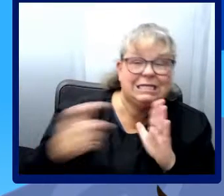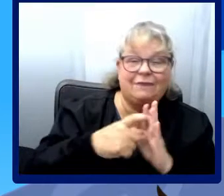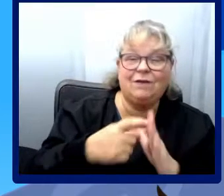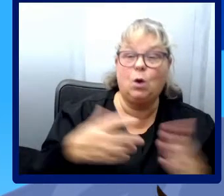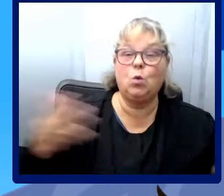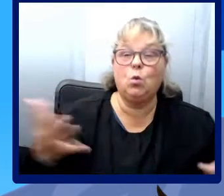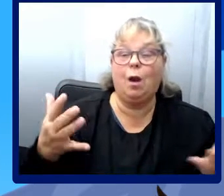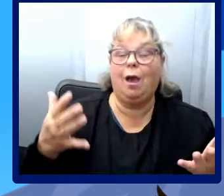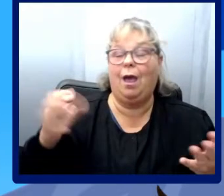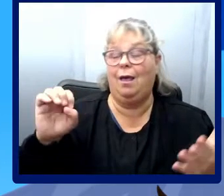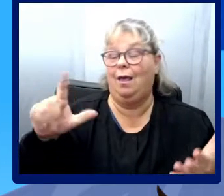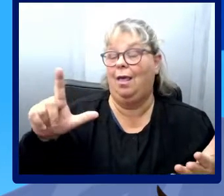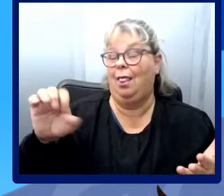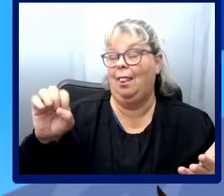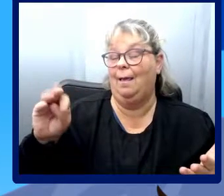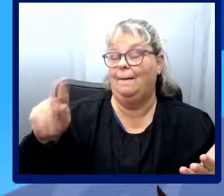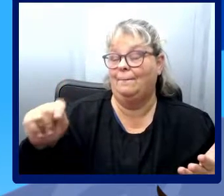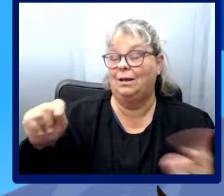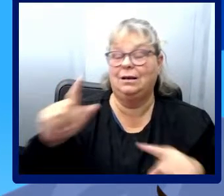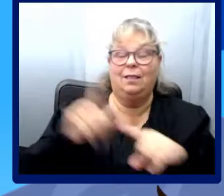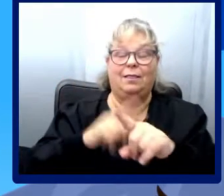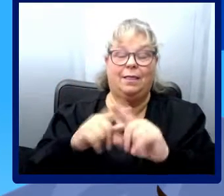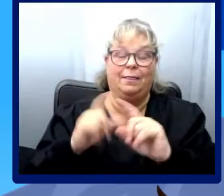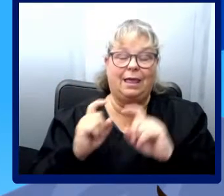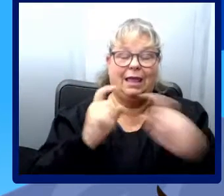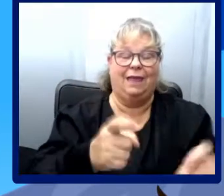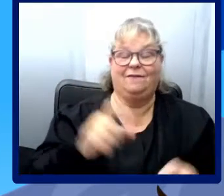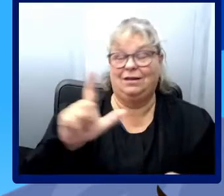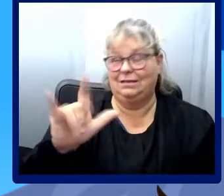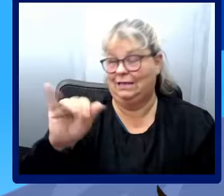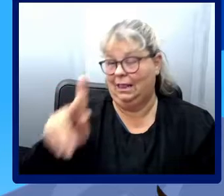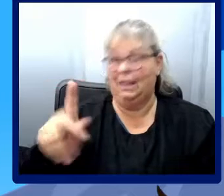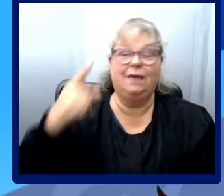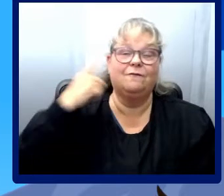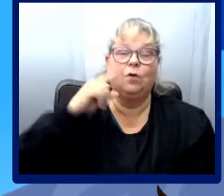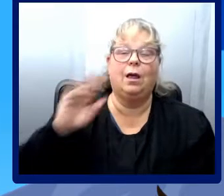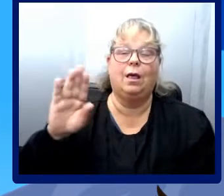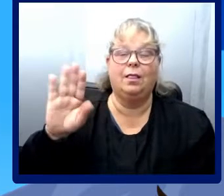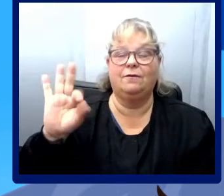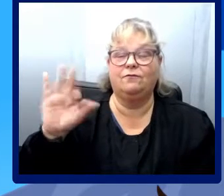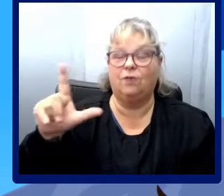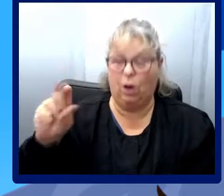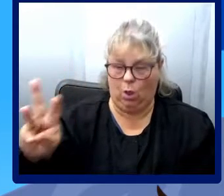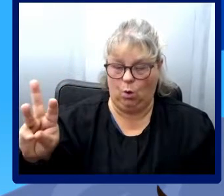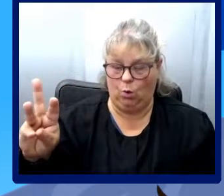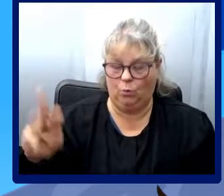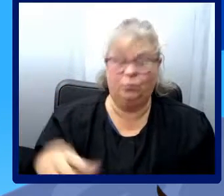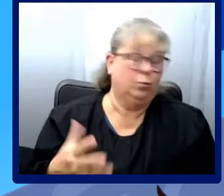y dan el enlace a la visualización del flujo fallido. Sin embargo, podemos mejorar aún más